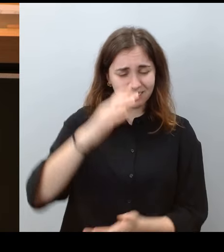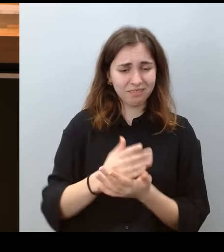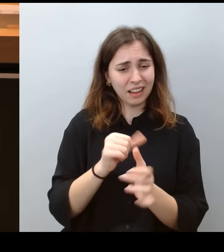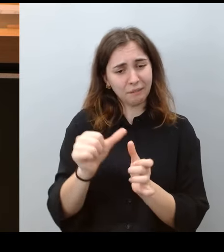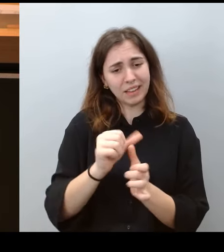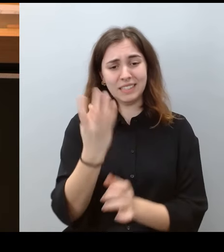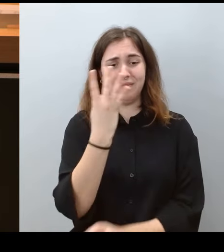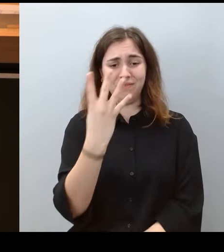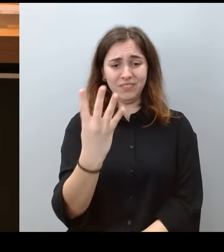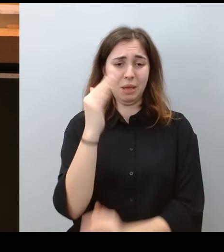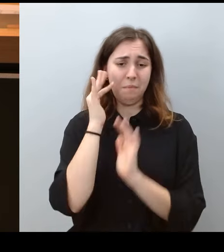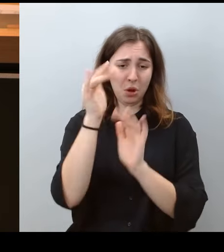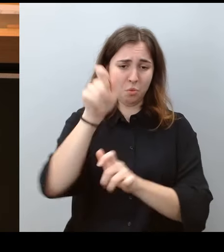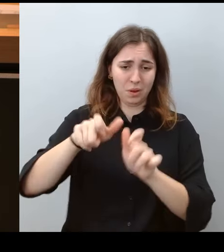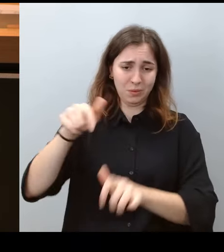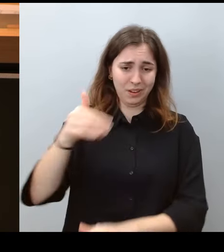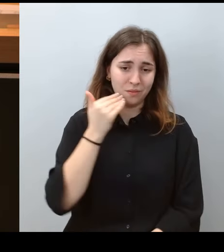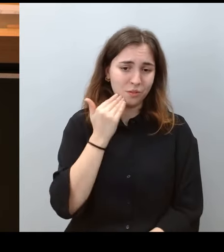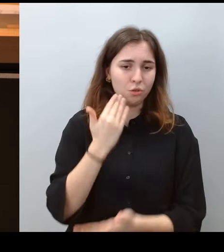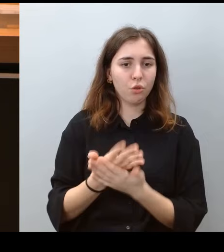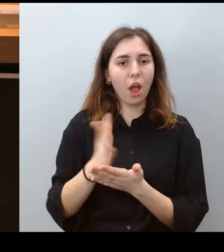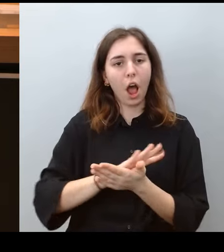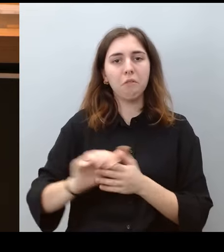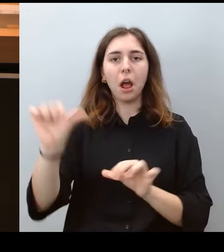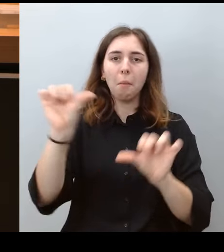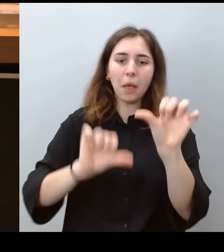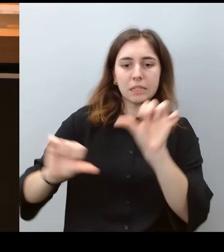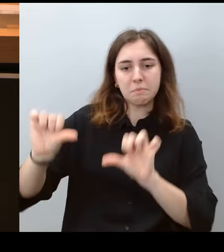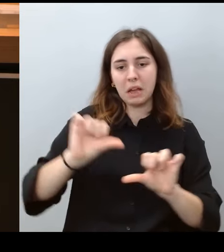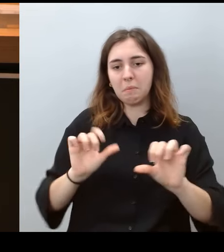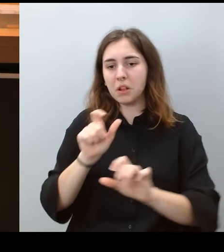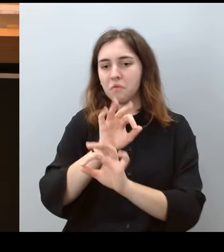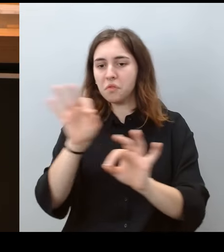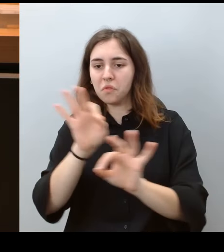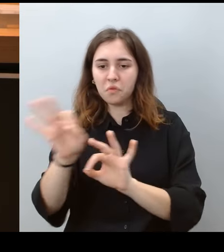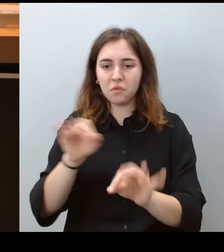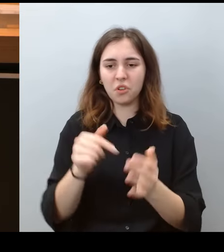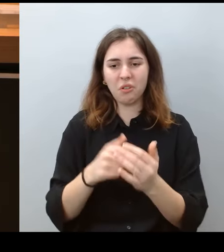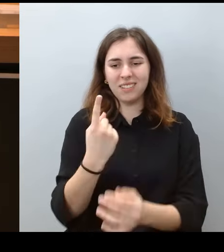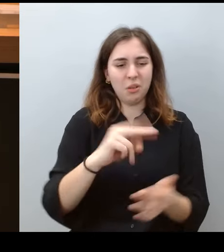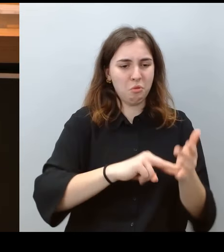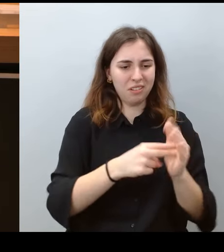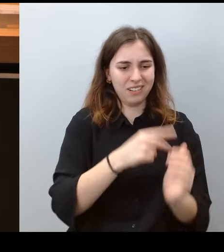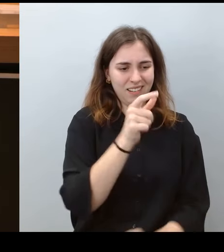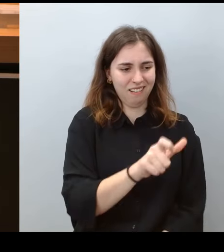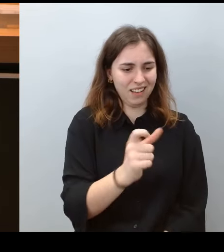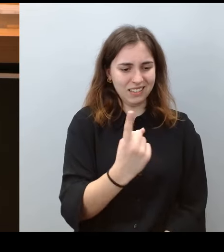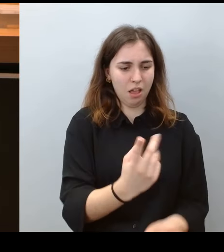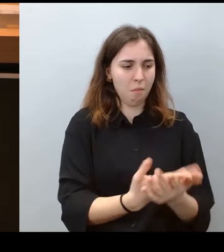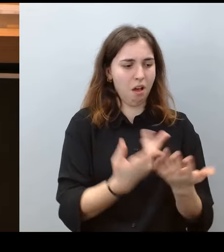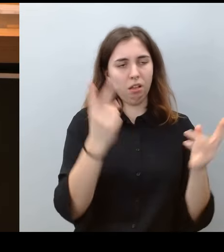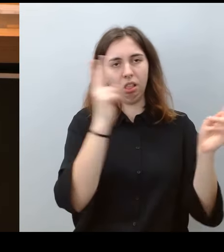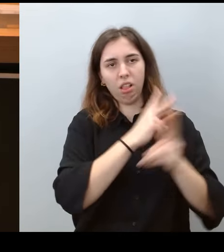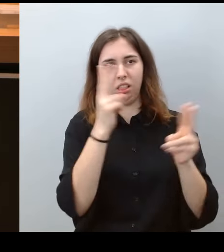und inkompetente Politiker. Sie können doch nicht immer wieder mit Trial and Error Methoden vorgehen Ach, mal sehen, was passiert.